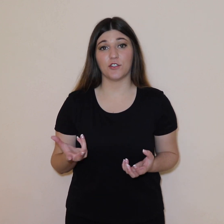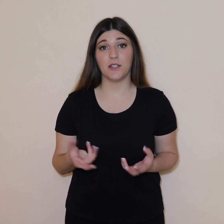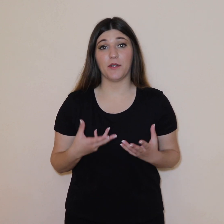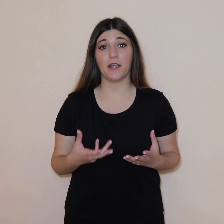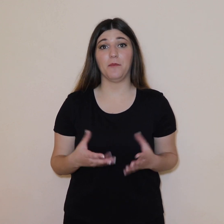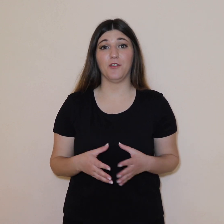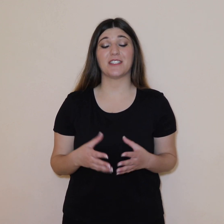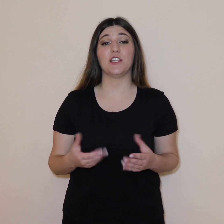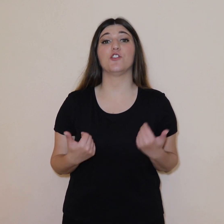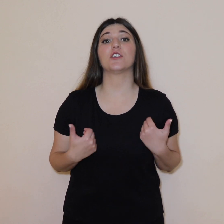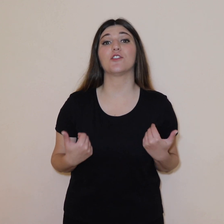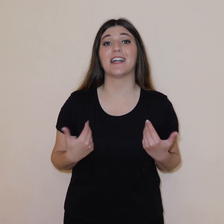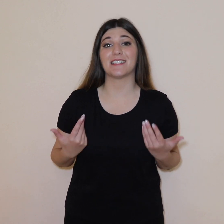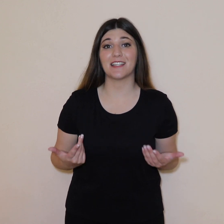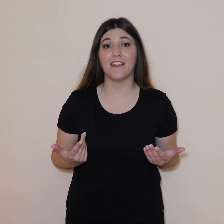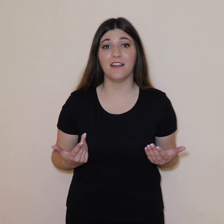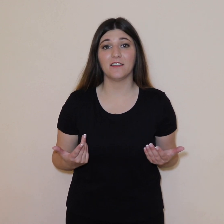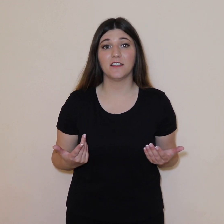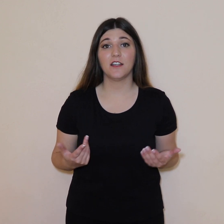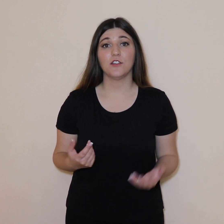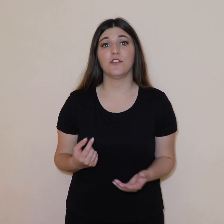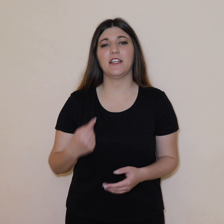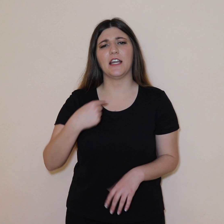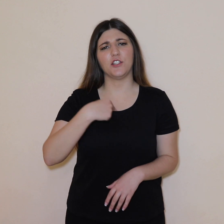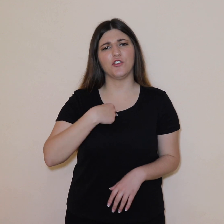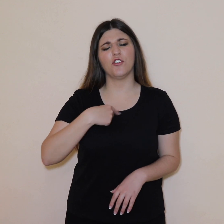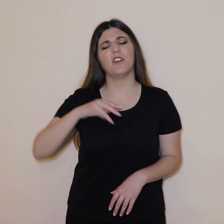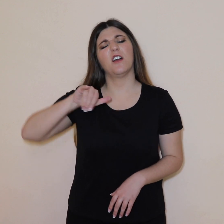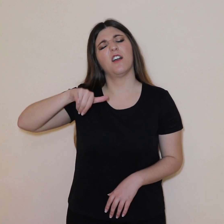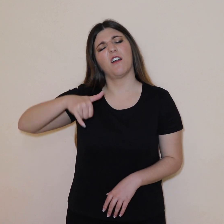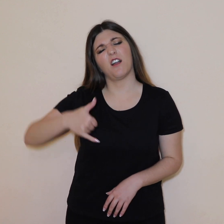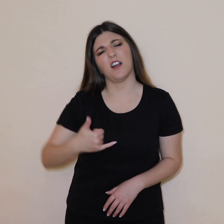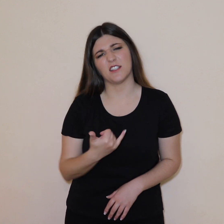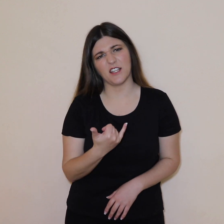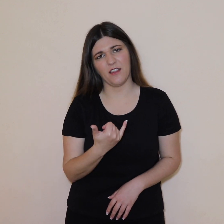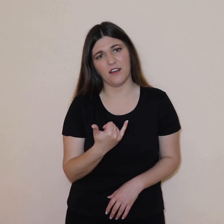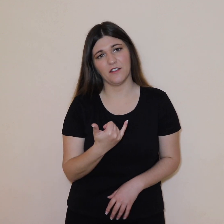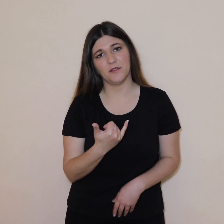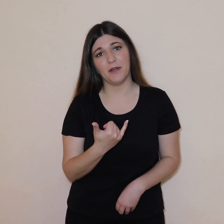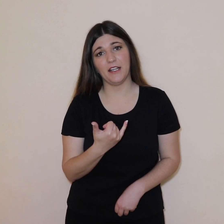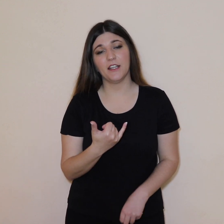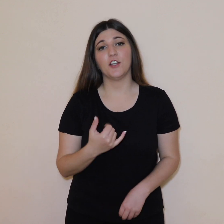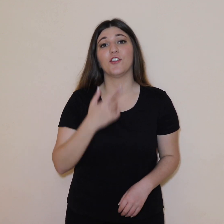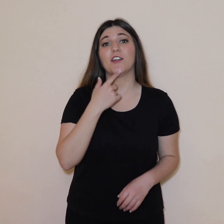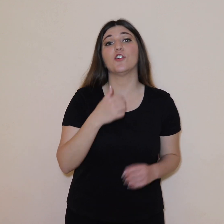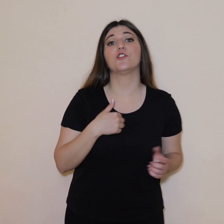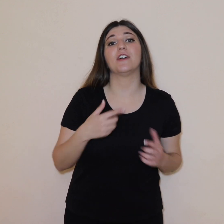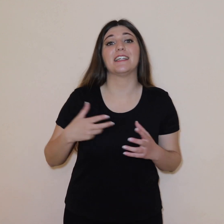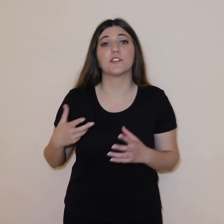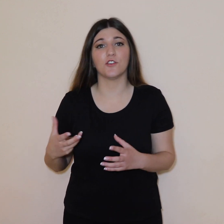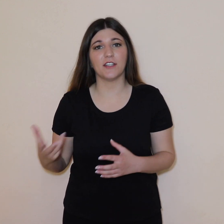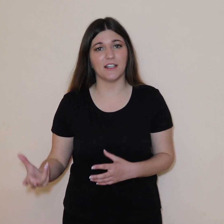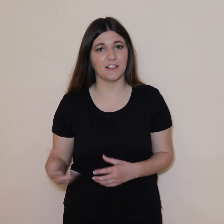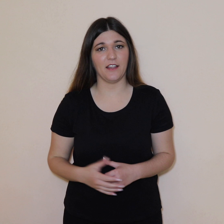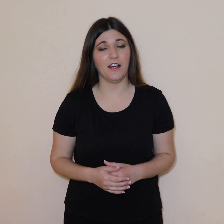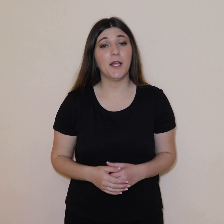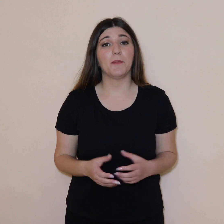sí. Por ejemplo si yo estoy cansada yo diría "yo cansada" ¿vale? No digo "yo estoy cansada" pero